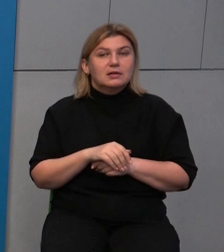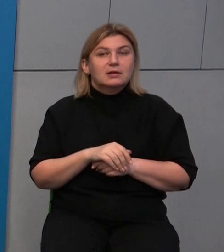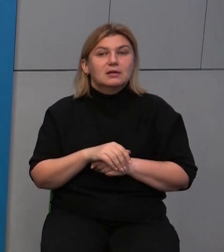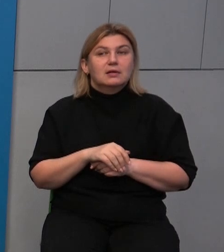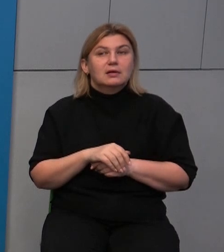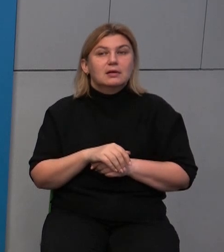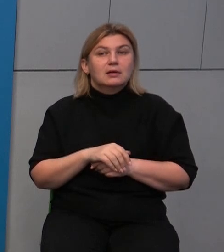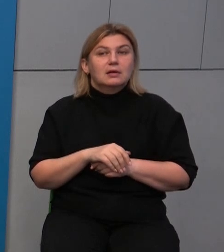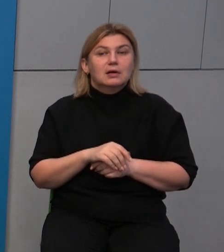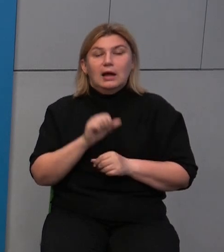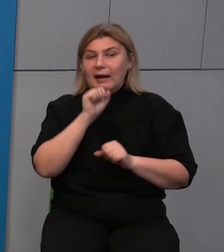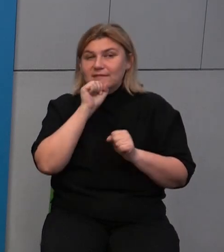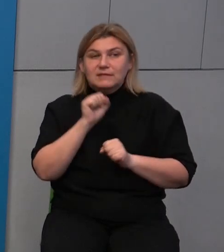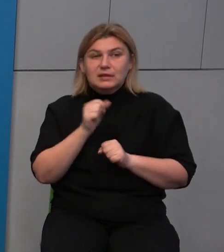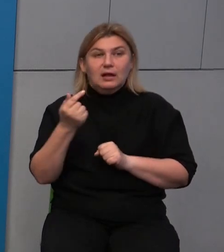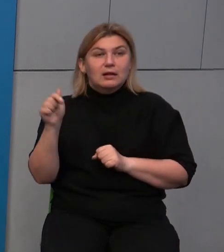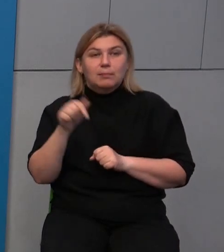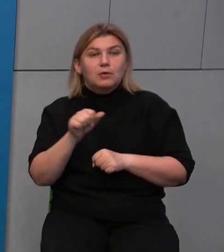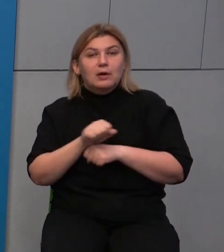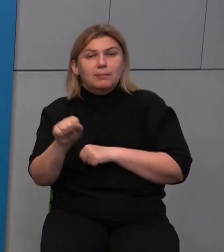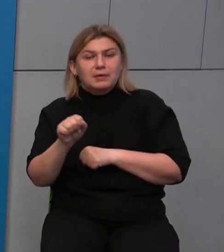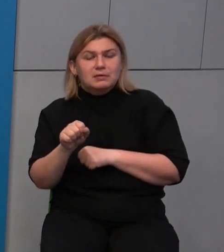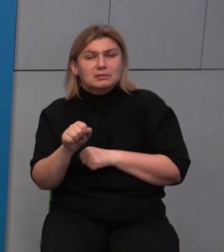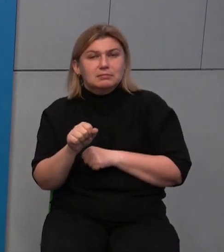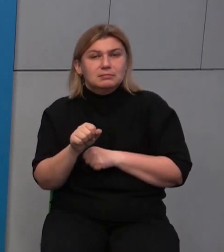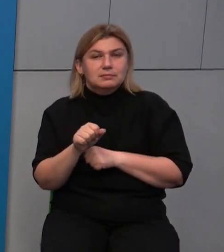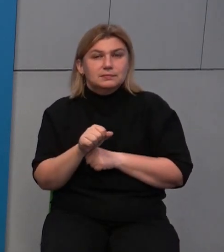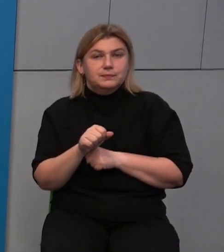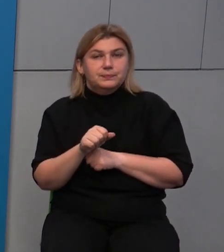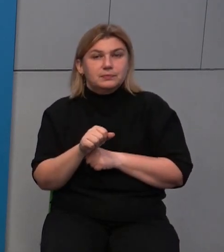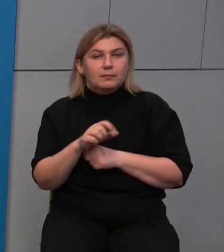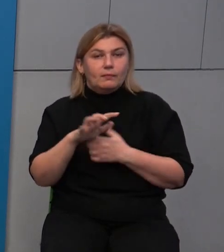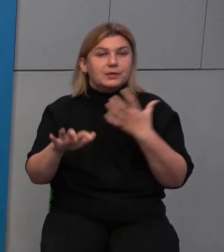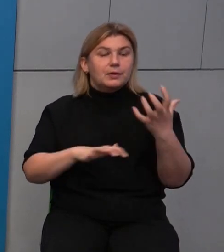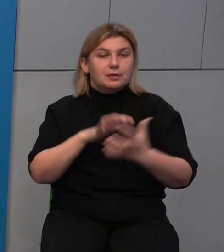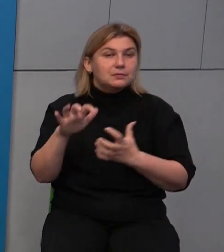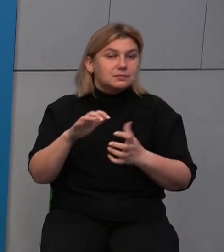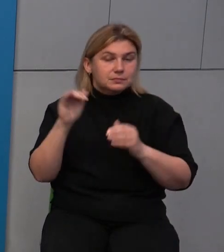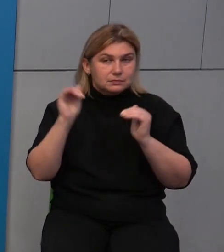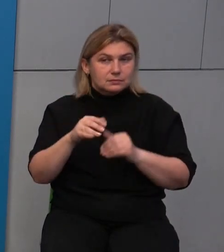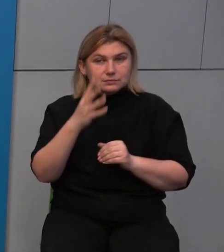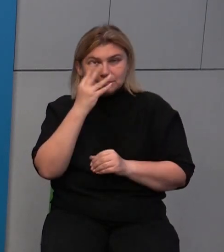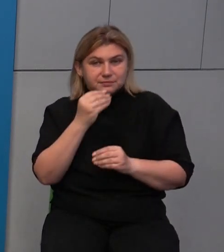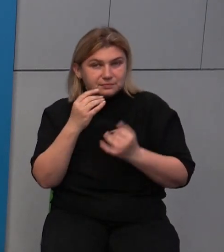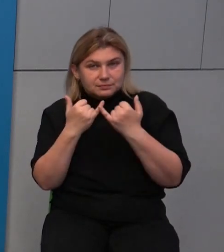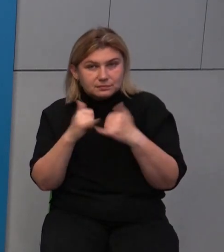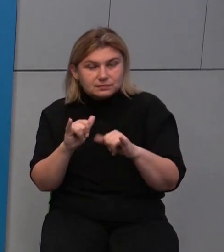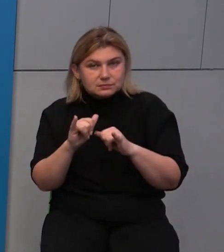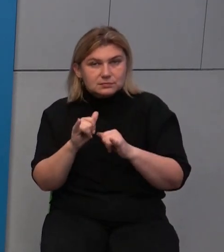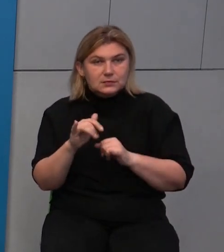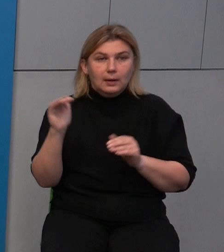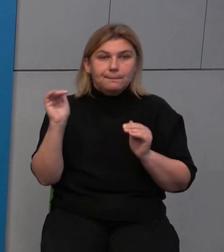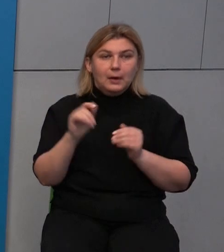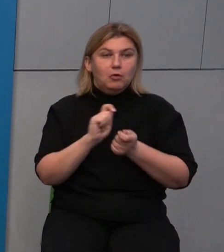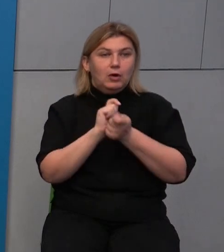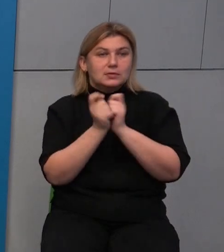Że wcale nie musi być tak, jak jest, że świat może wyglądać inaczej, że można go zmieniać